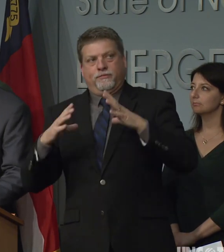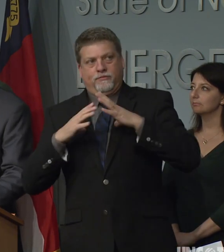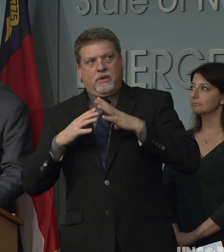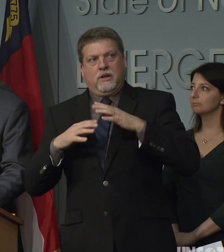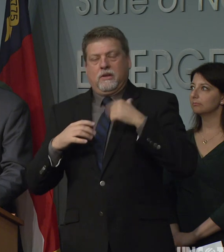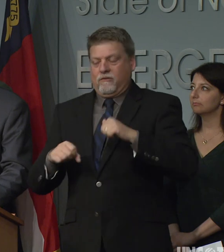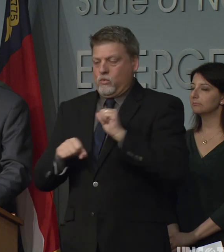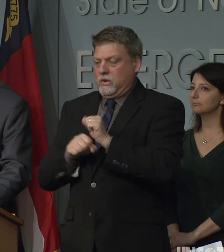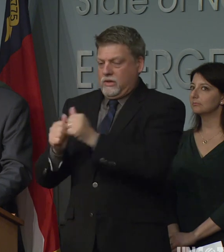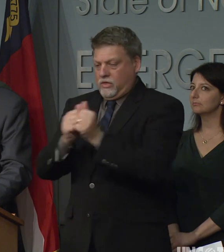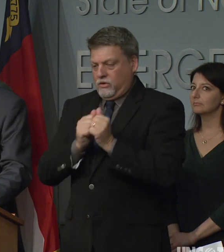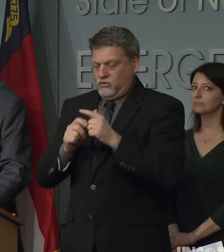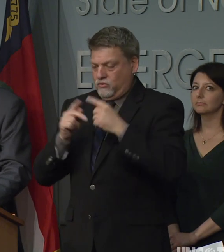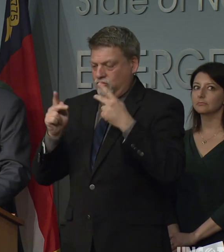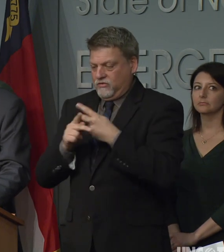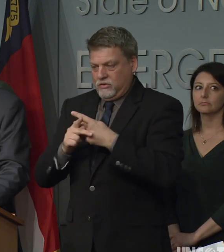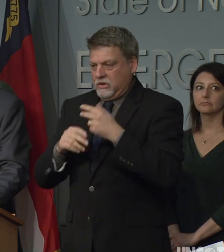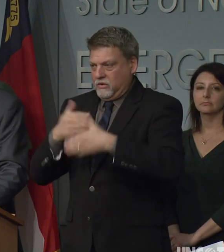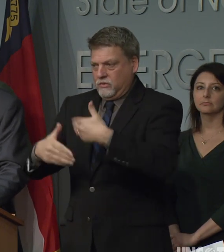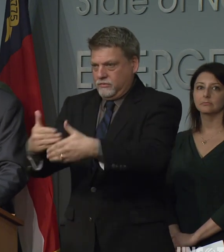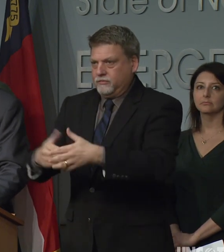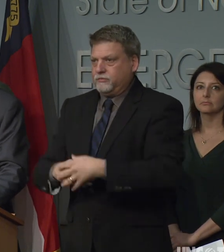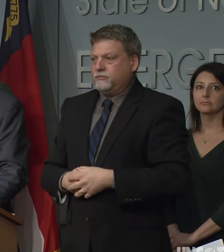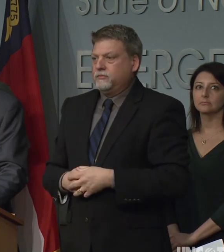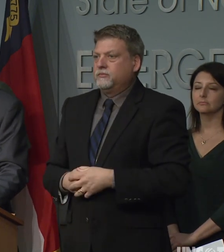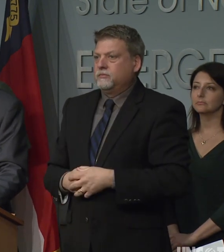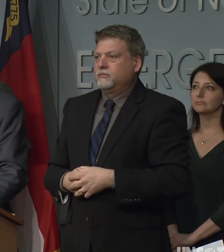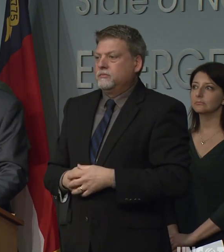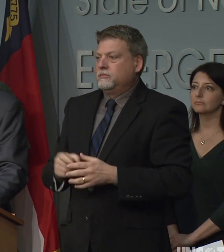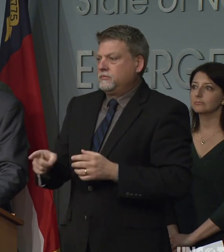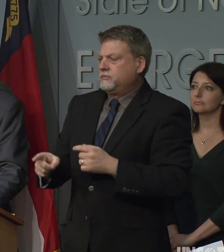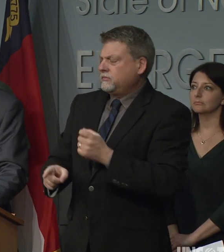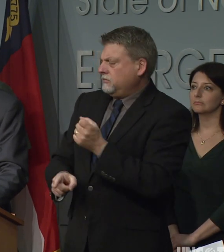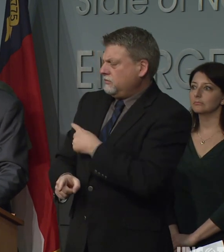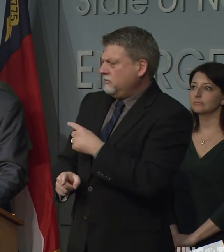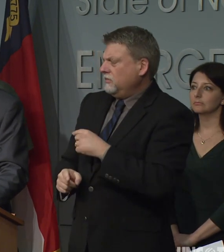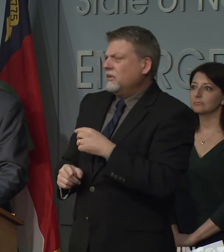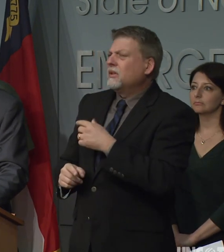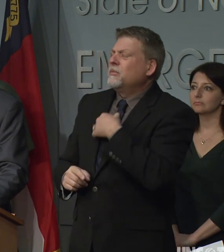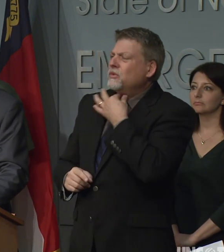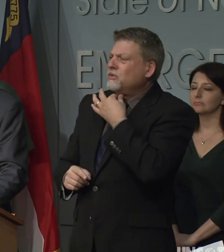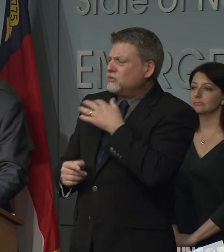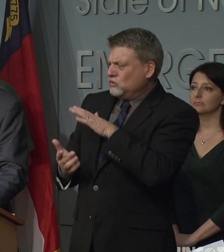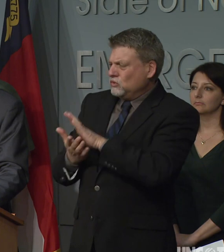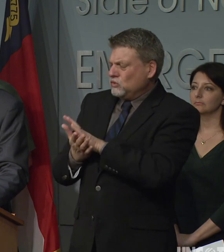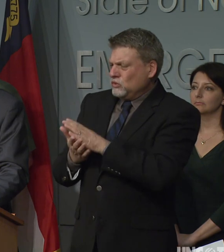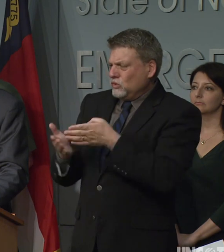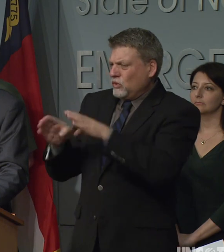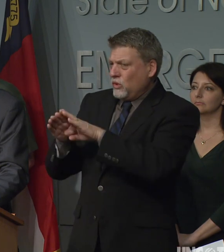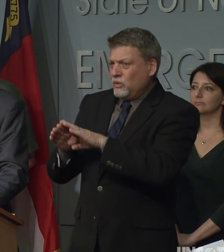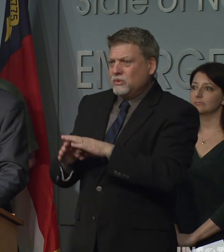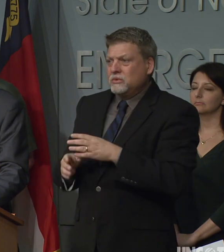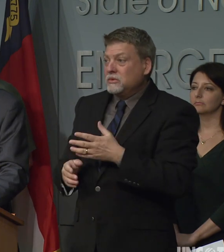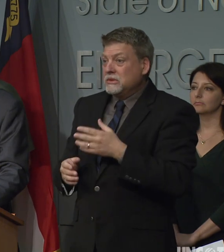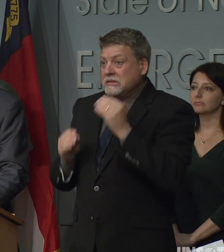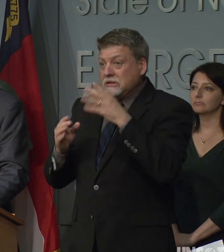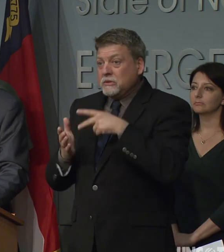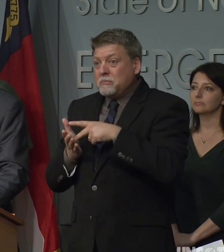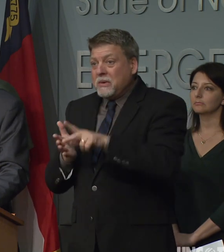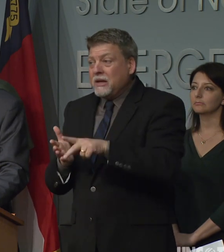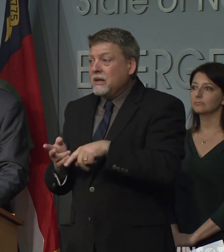parte de la serie se todos estamos juntos en esto y debemos absolverlo van a impactar estas cierres de